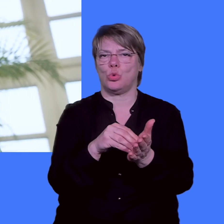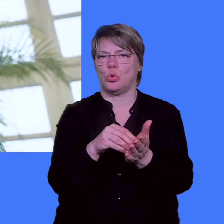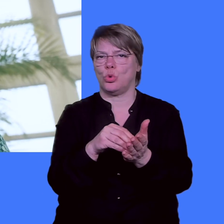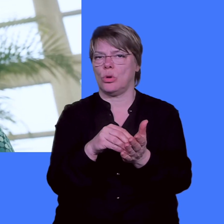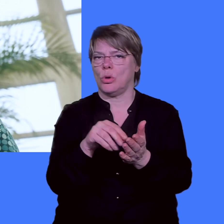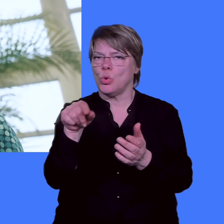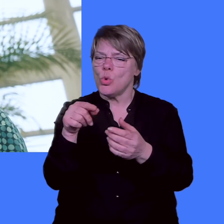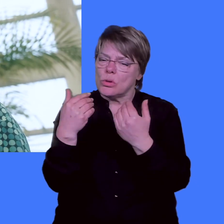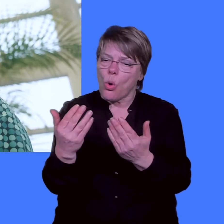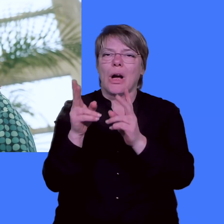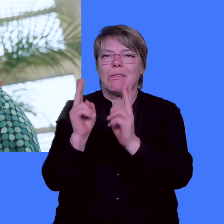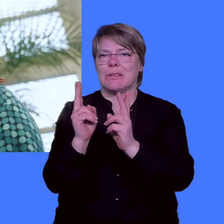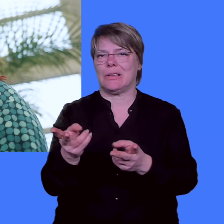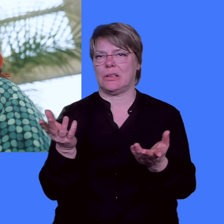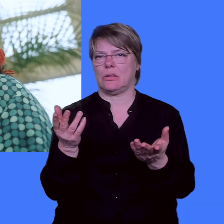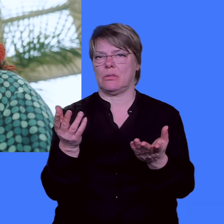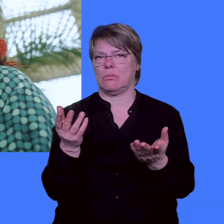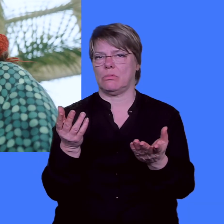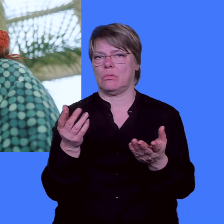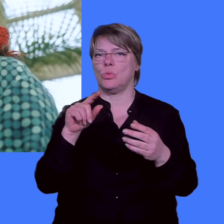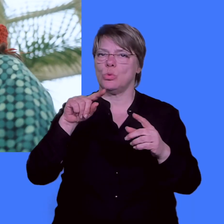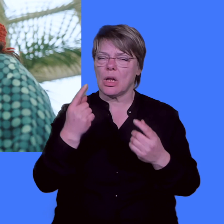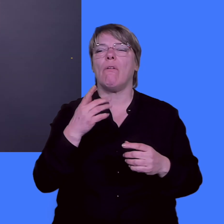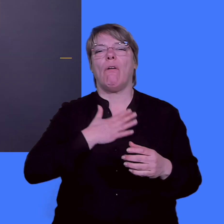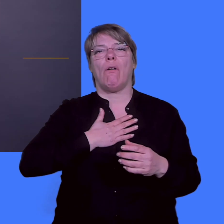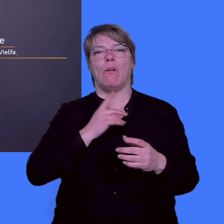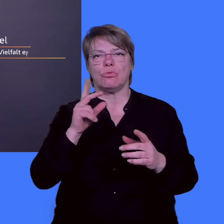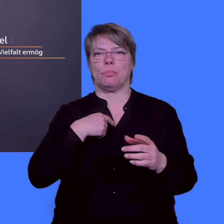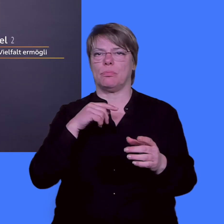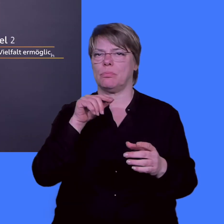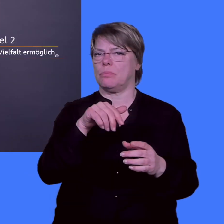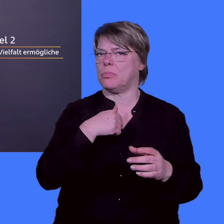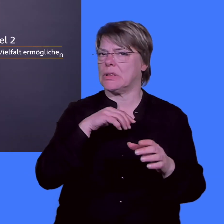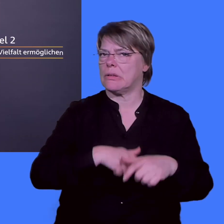Das 2. Ziel heißt "Vielfalt respektieren". Das funktioniert eigentlich ganz gut automatisch